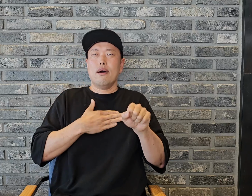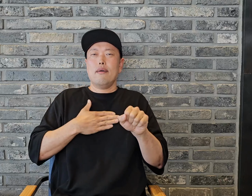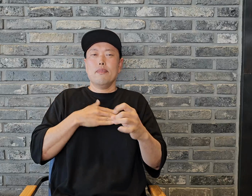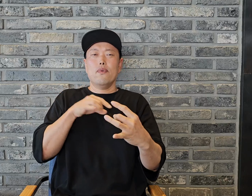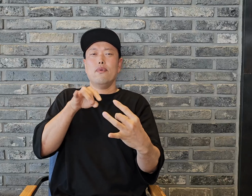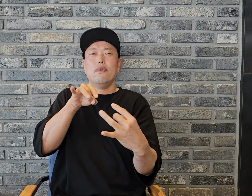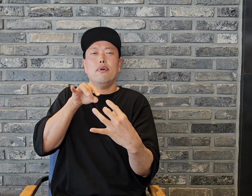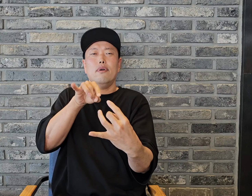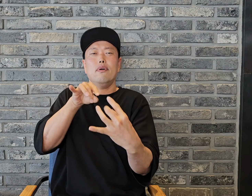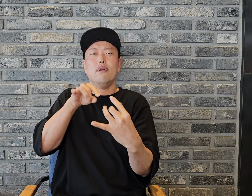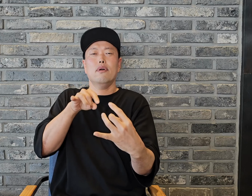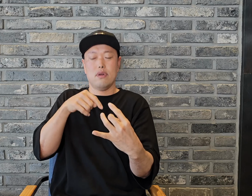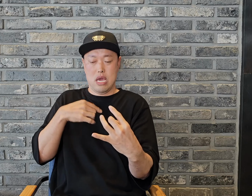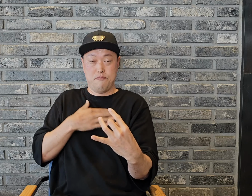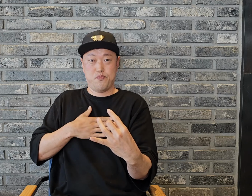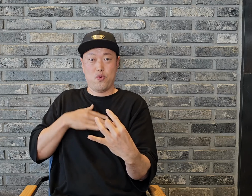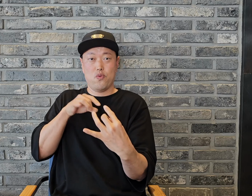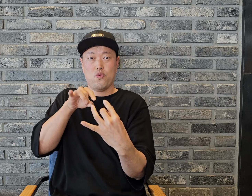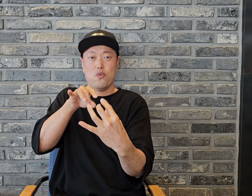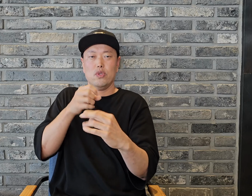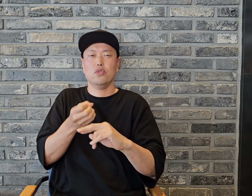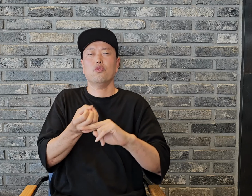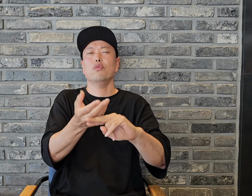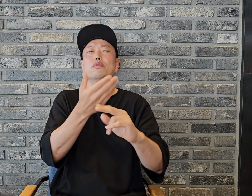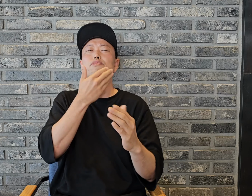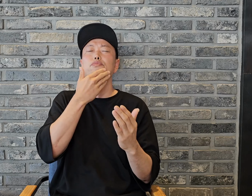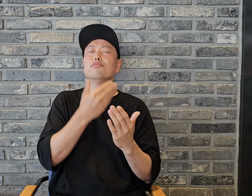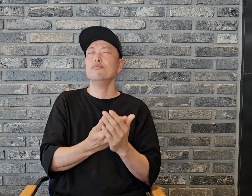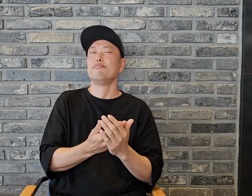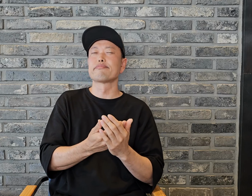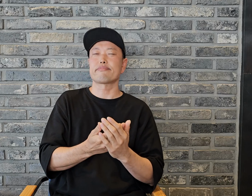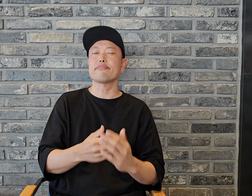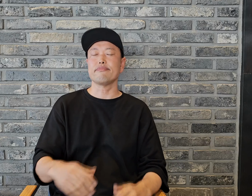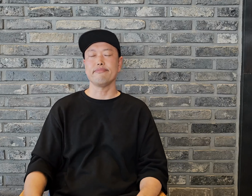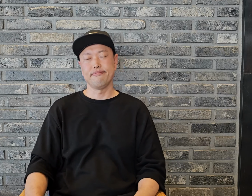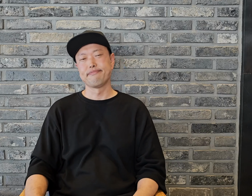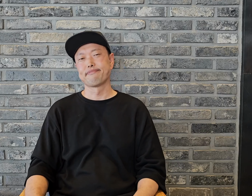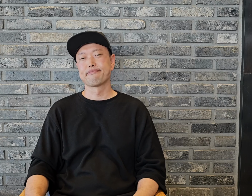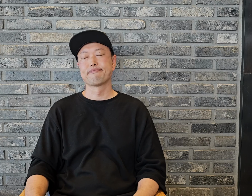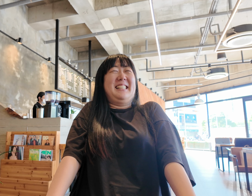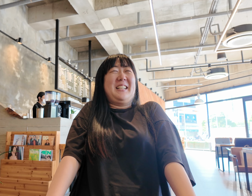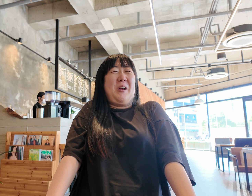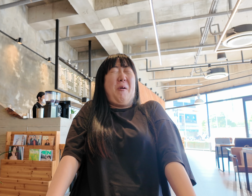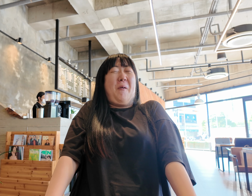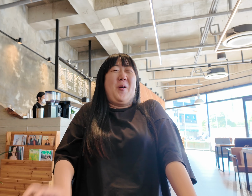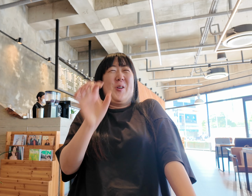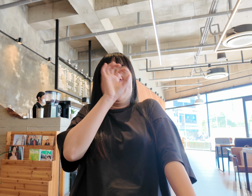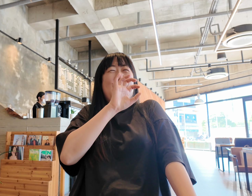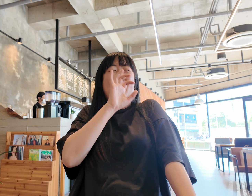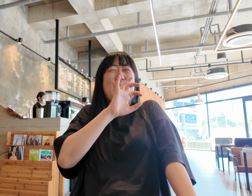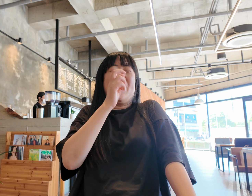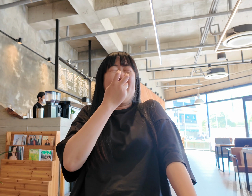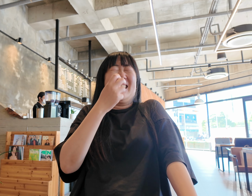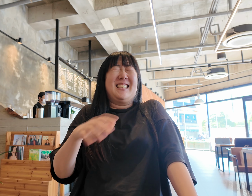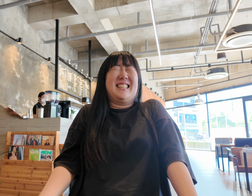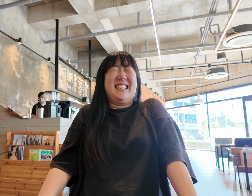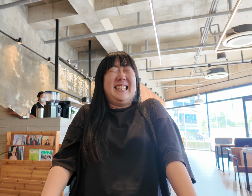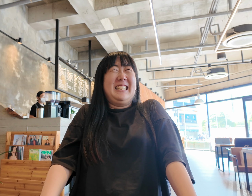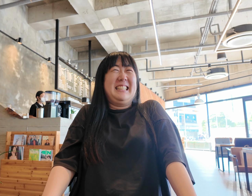la emoción se transmitirá profundamente a los espectadores. Por eso es muy importante transmitir emoción. ¿Qué debo hacer con la práctica?